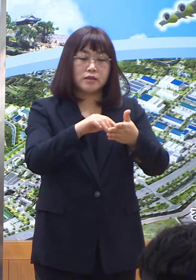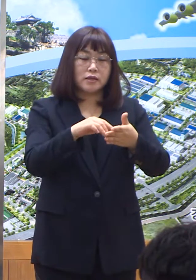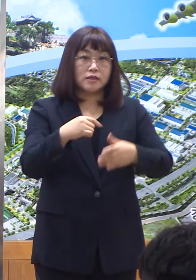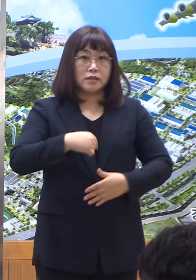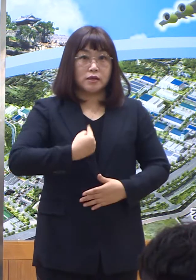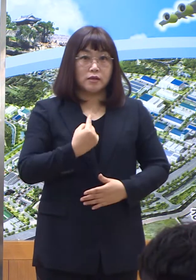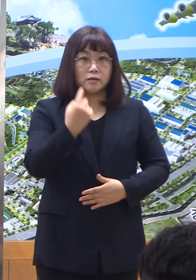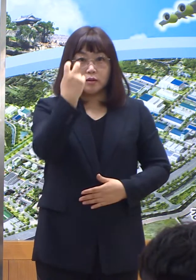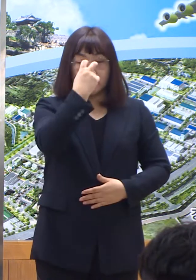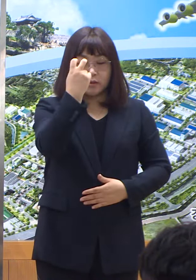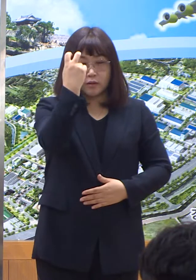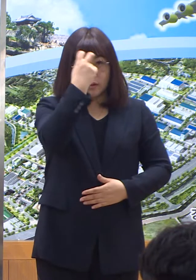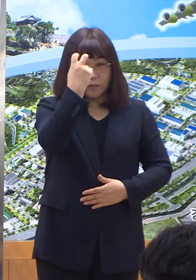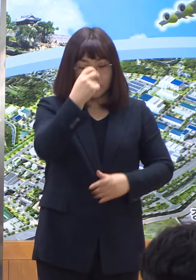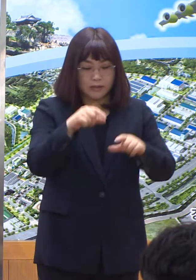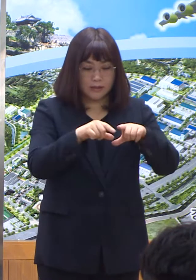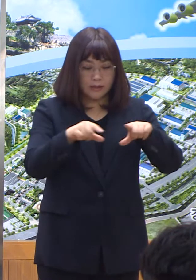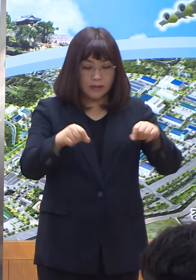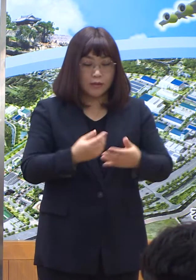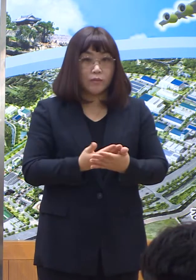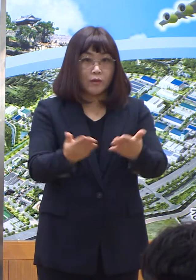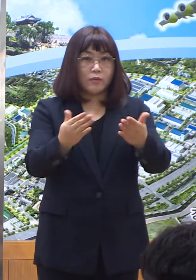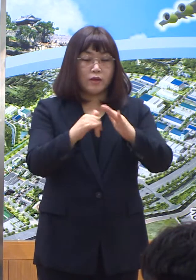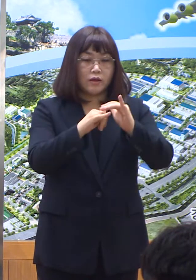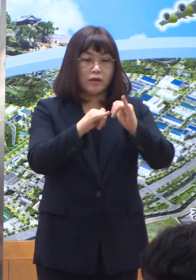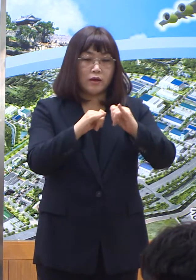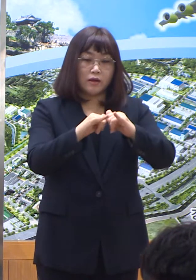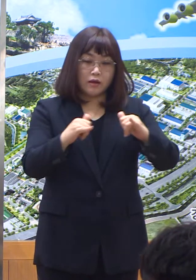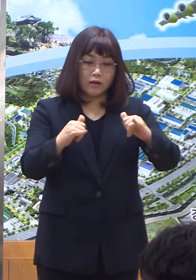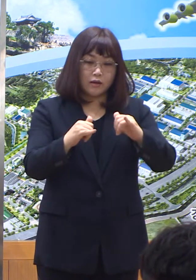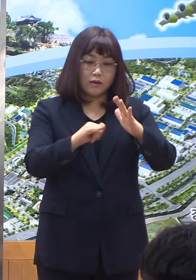배부하여 가족 간 감염을 조기 발견토록